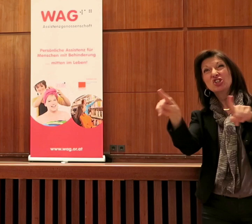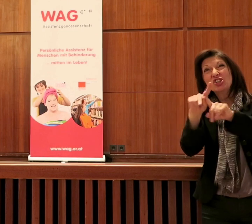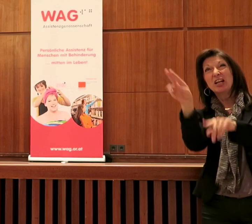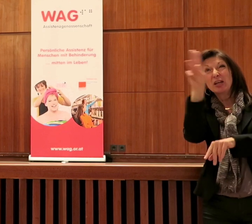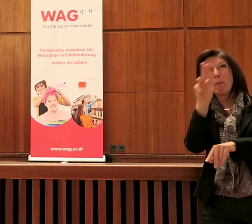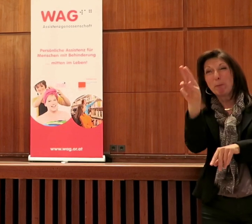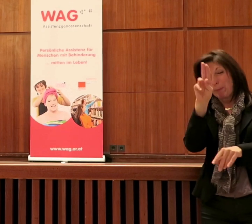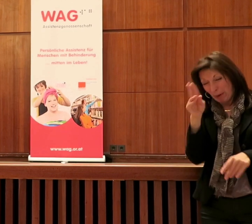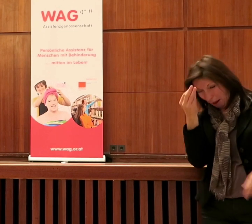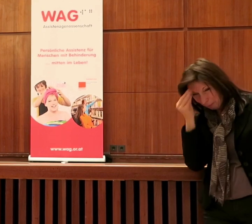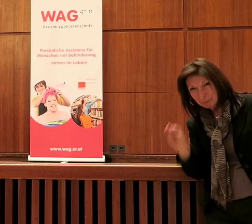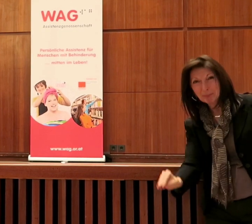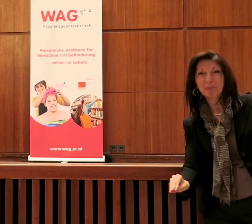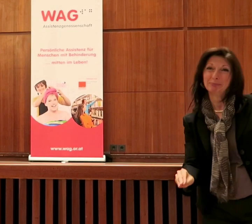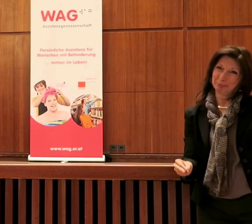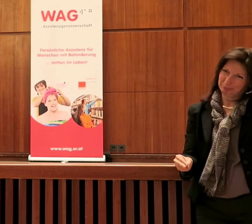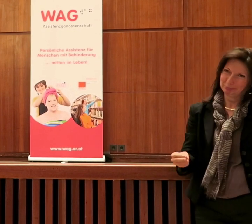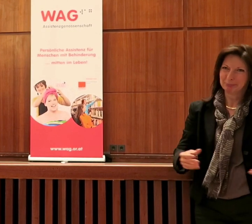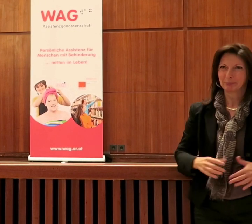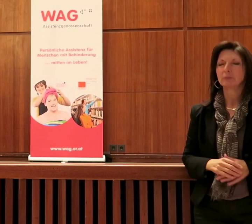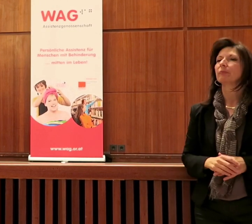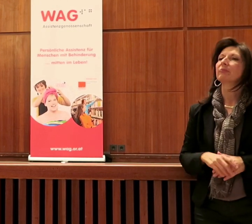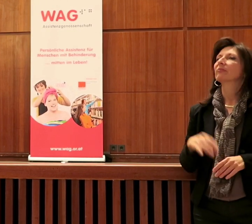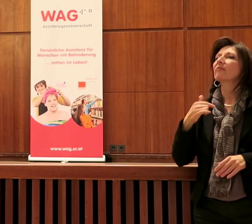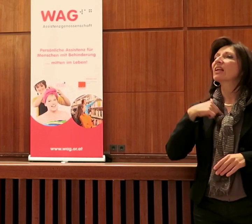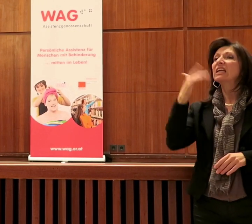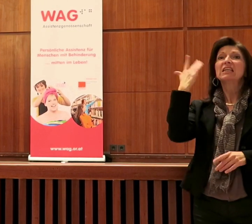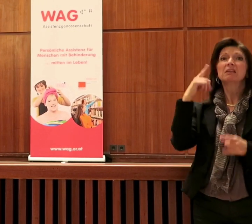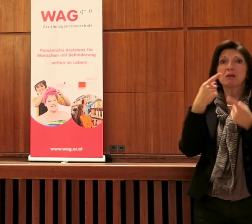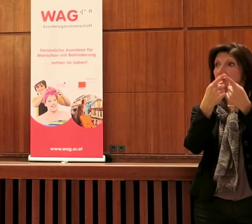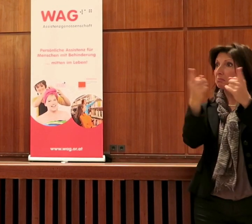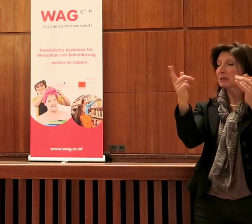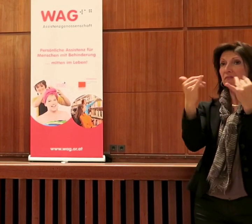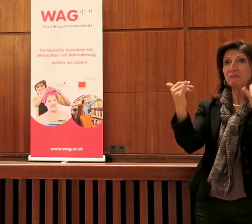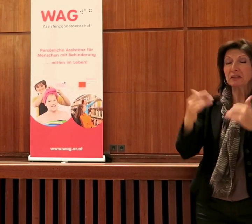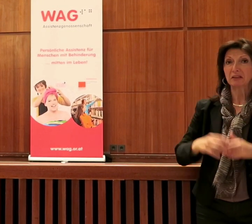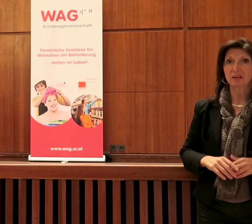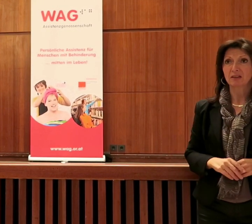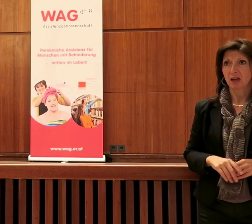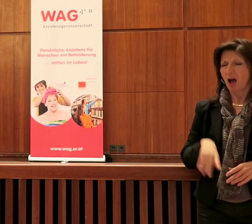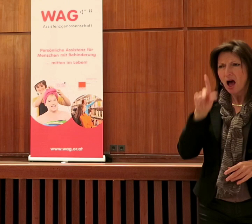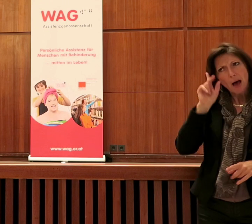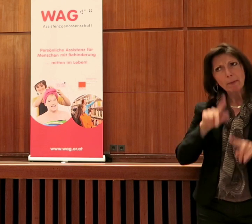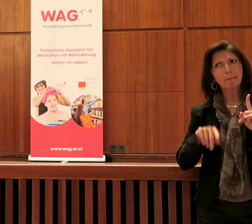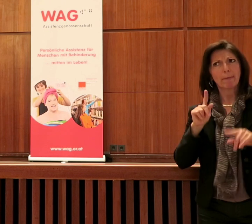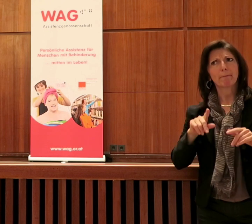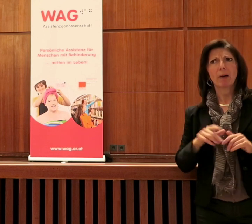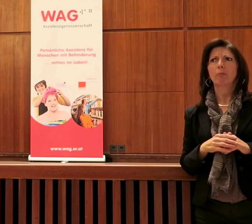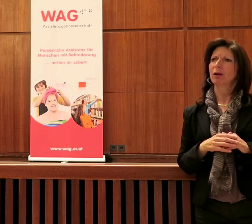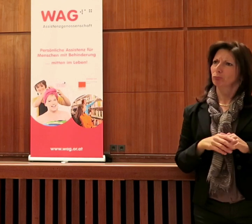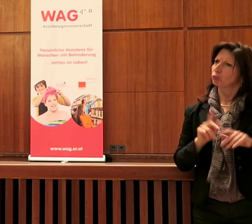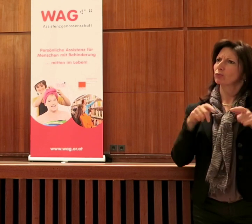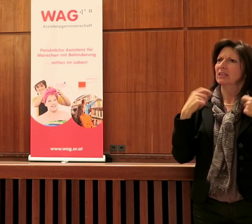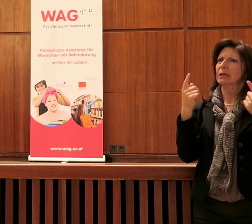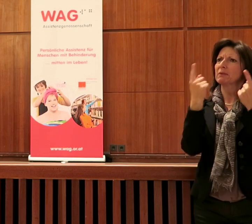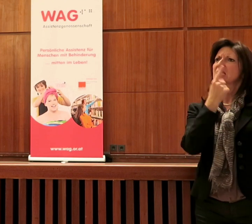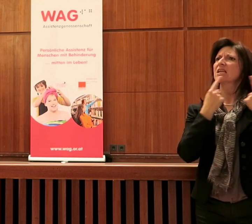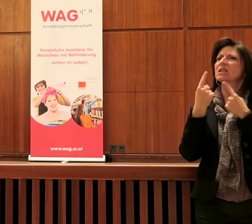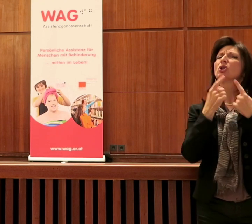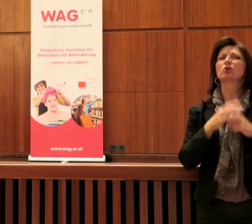[Lachen] Ich weiss nicht wie es bei euch so ist aber es gibt manchmal so Situationen, wo Leute